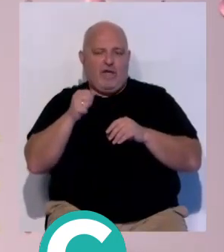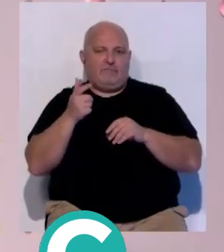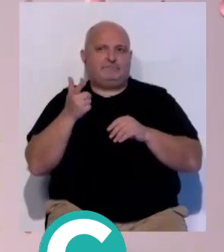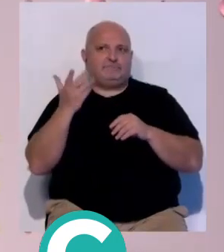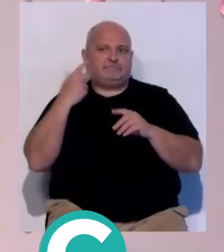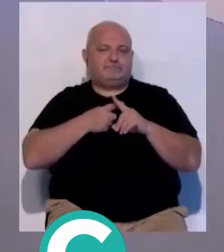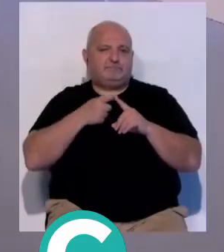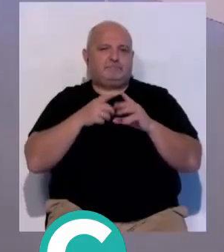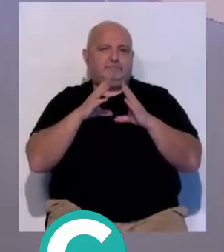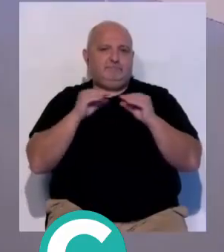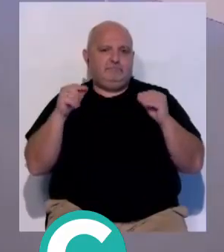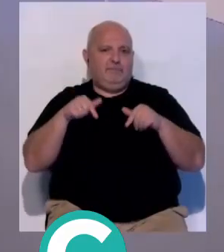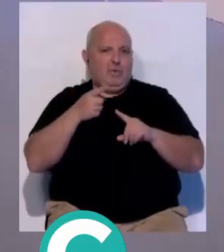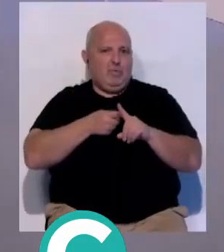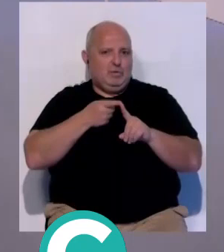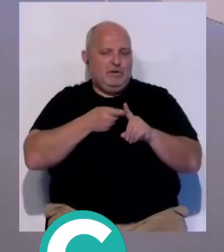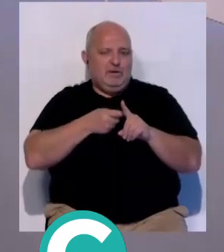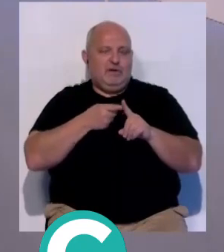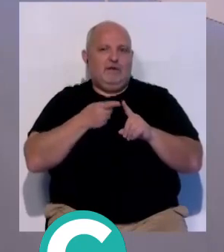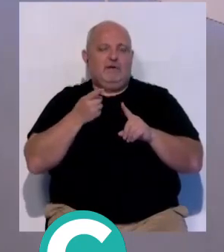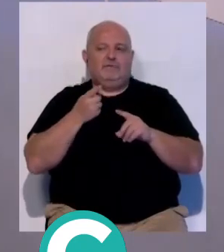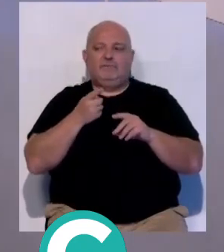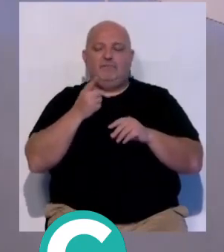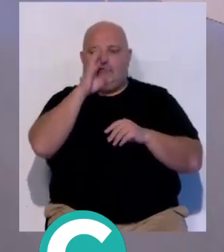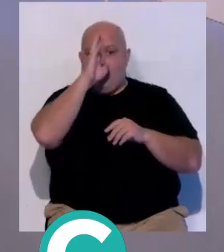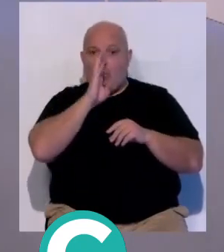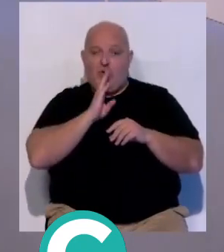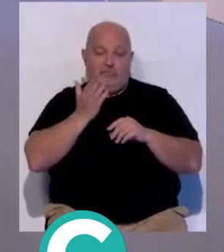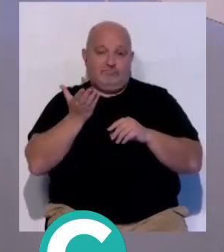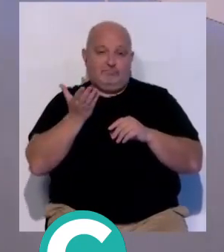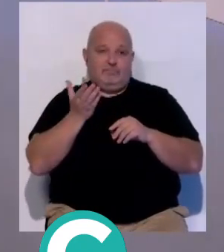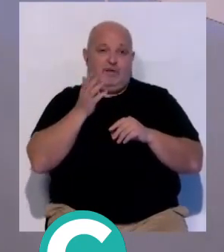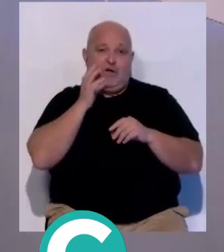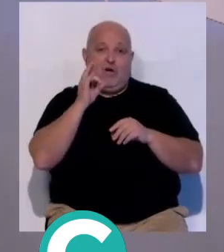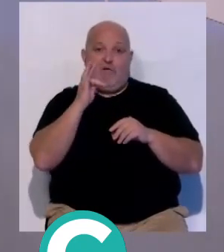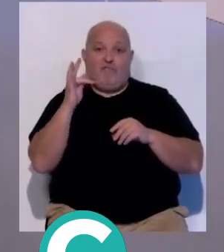en Andalucía estaban comentando que es el offside que la palabra inglesa porque todo la terminología